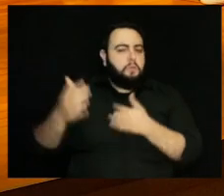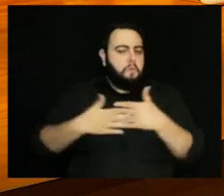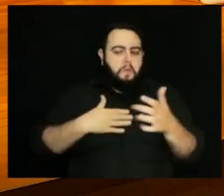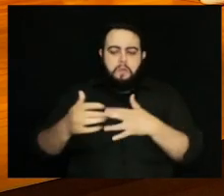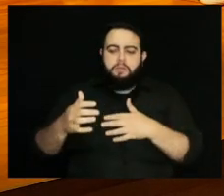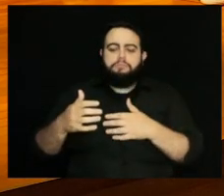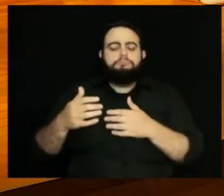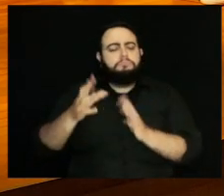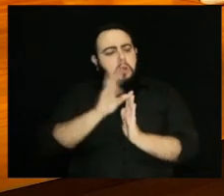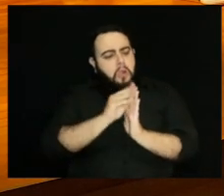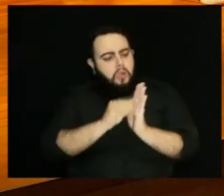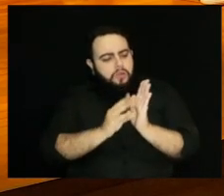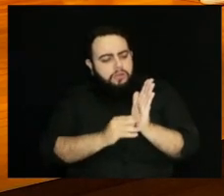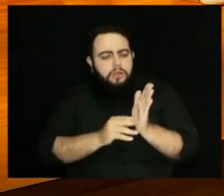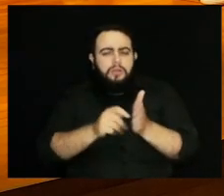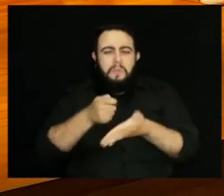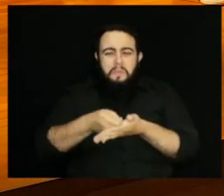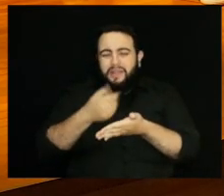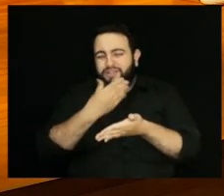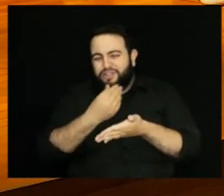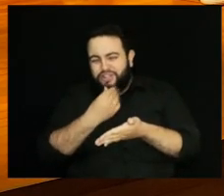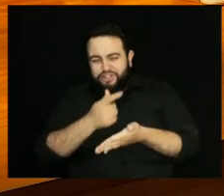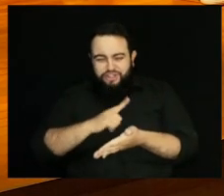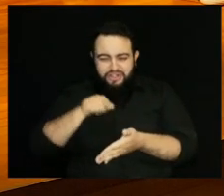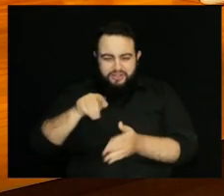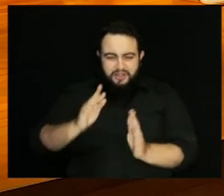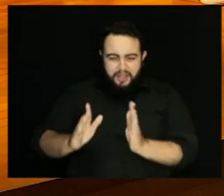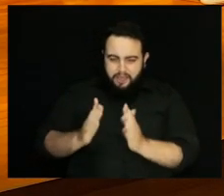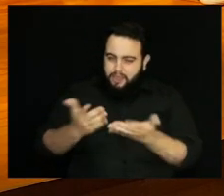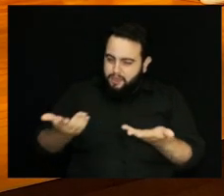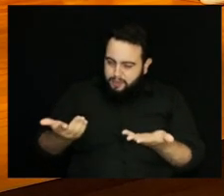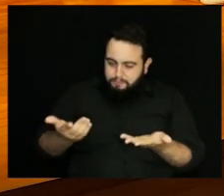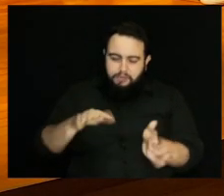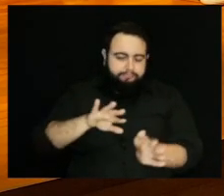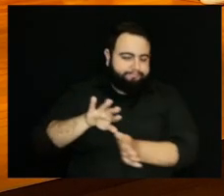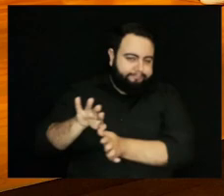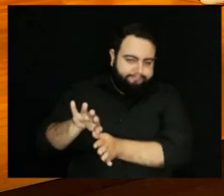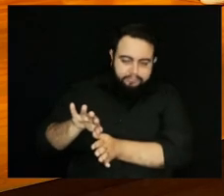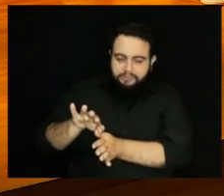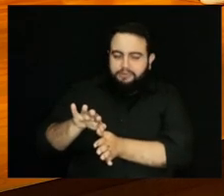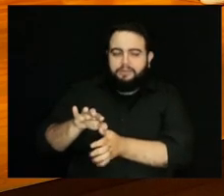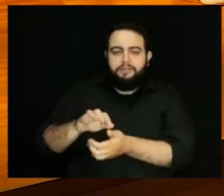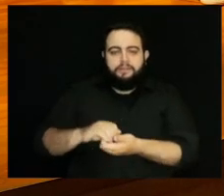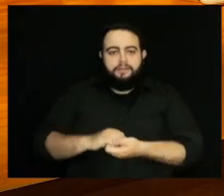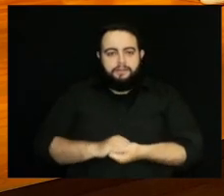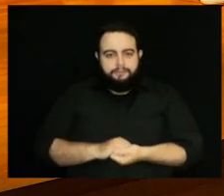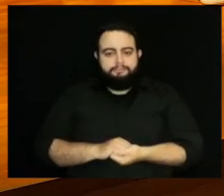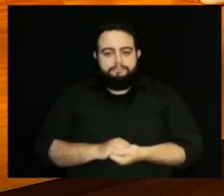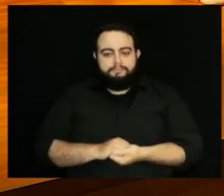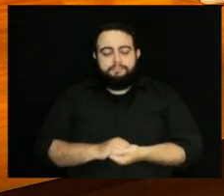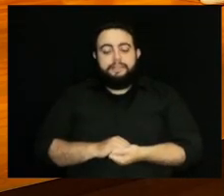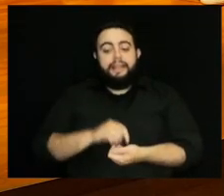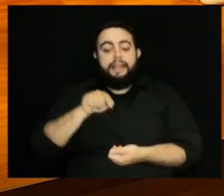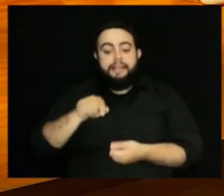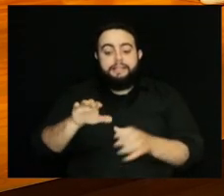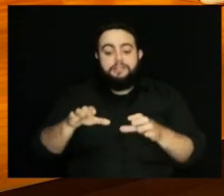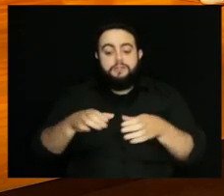machista, independente da coisa toda. Essa turma deles inclusive, é uma outra coisa